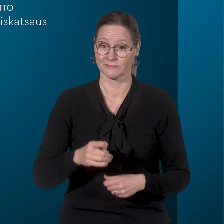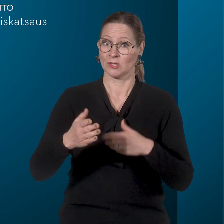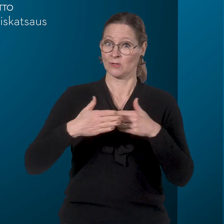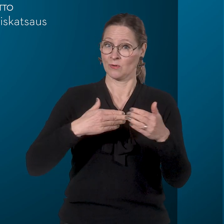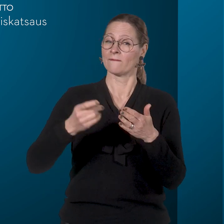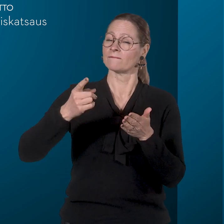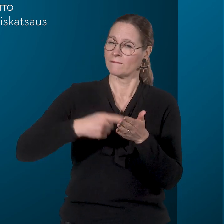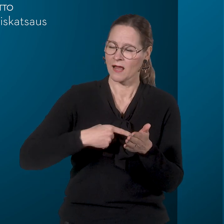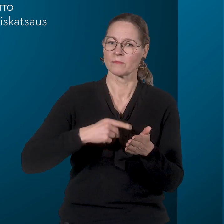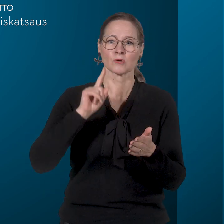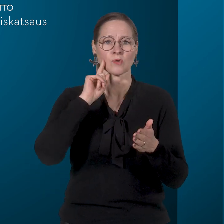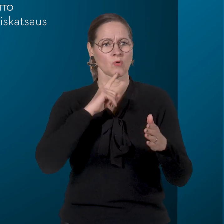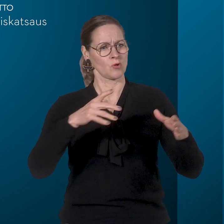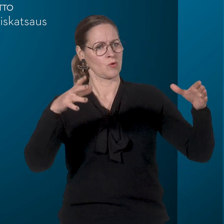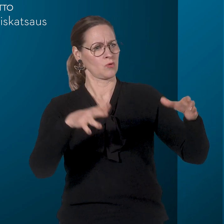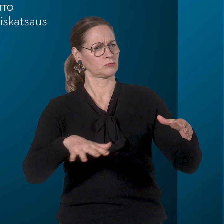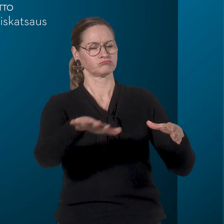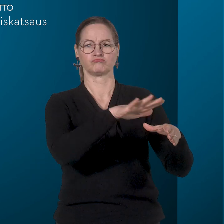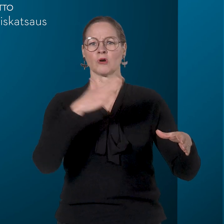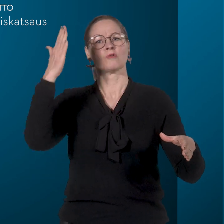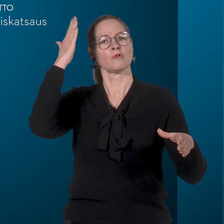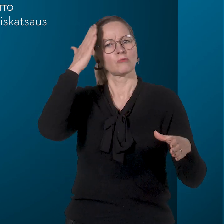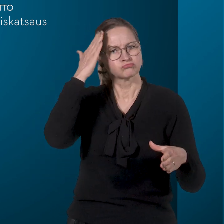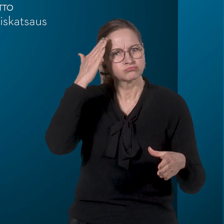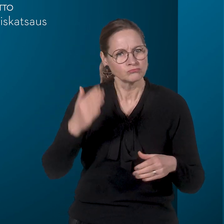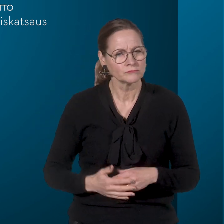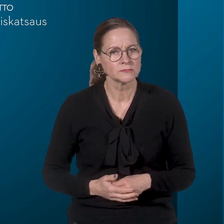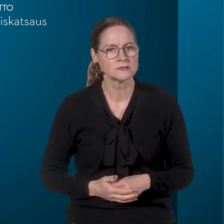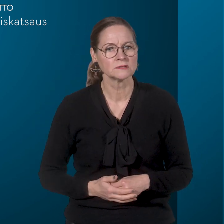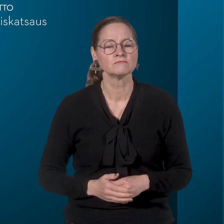Työssä vaaditaan kuurojen yhteisön tuntemusta, -